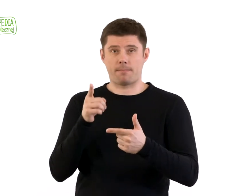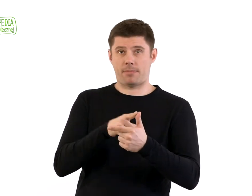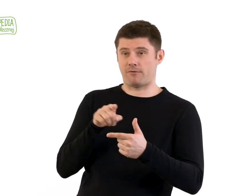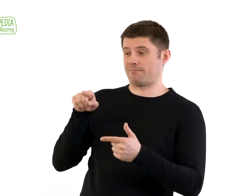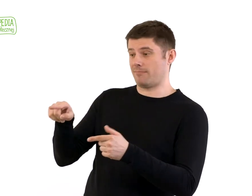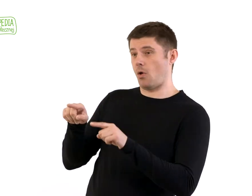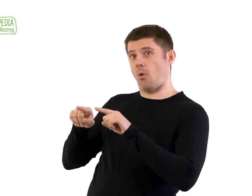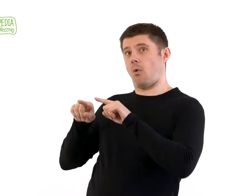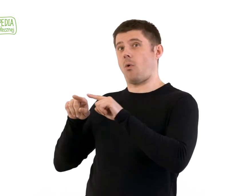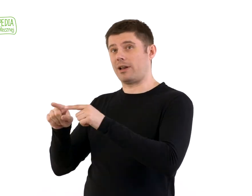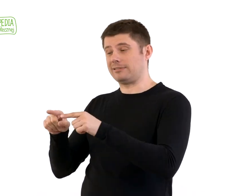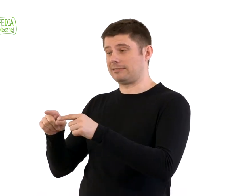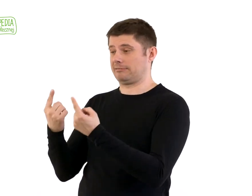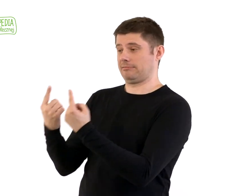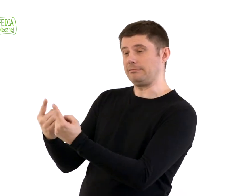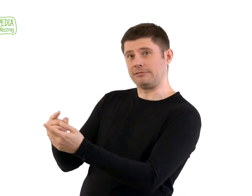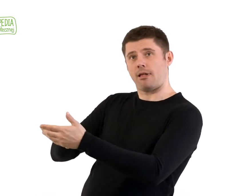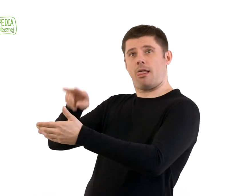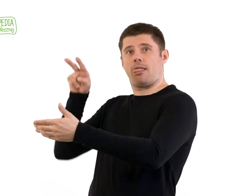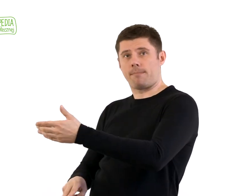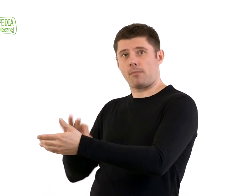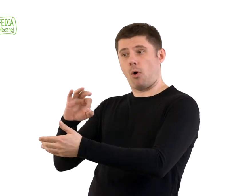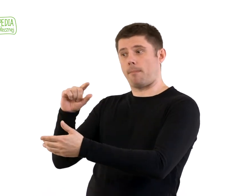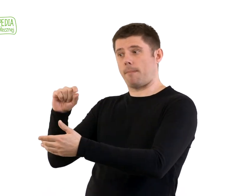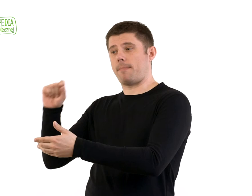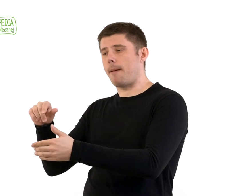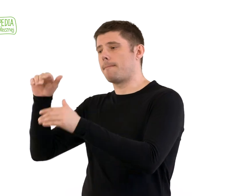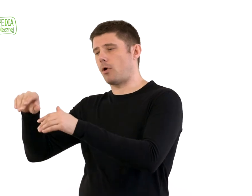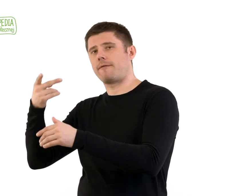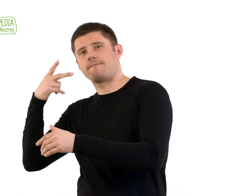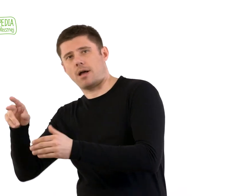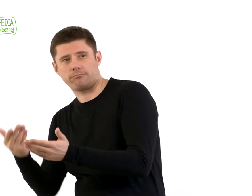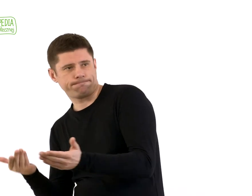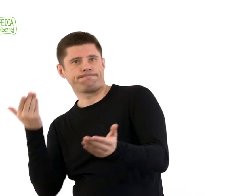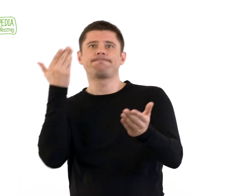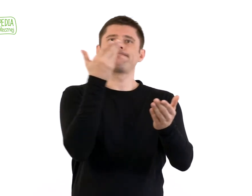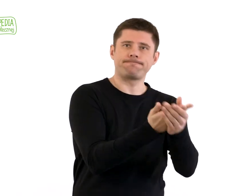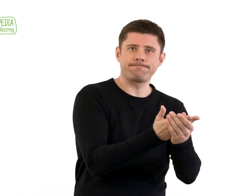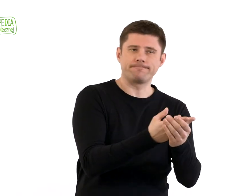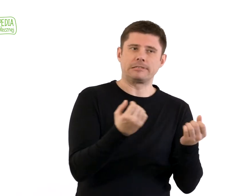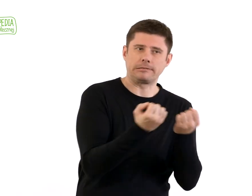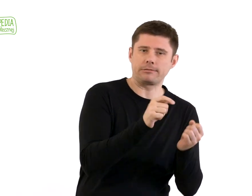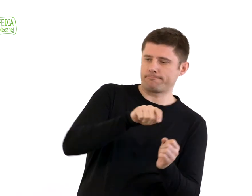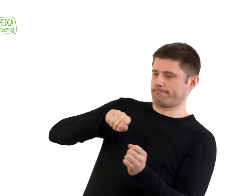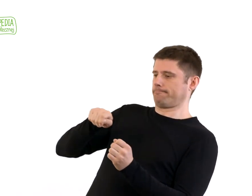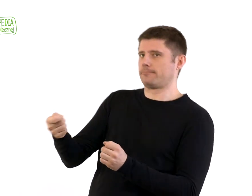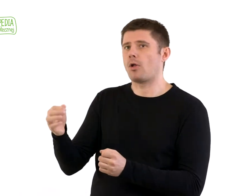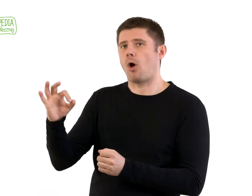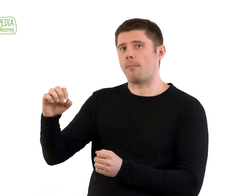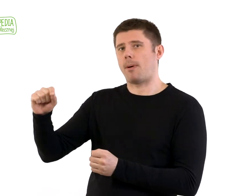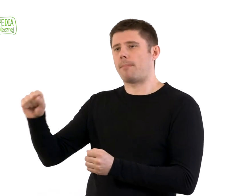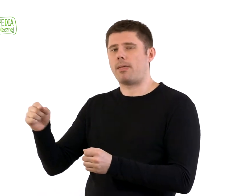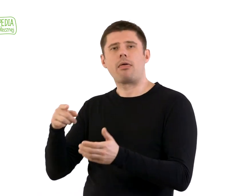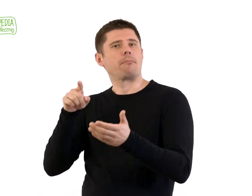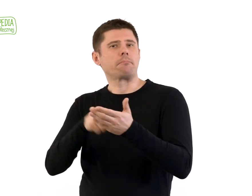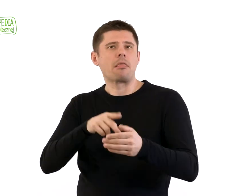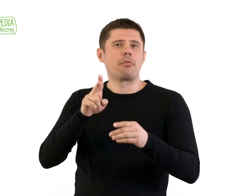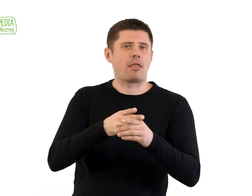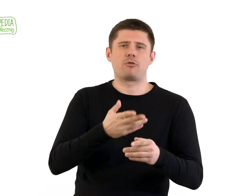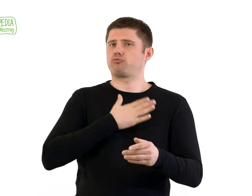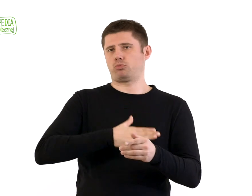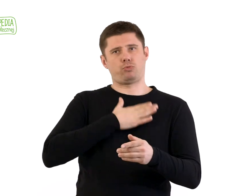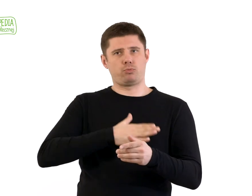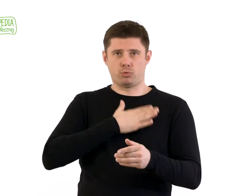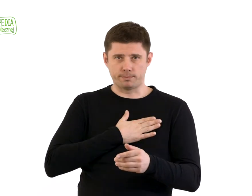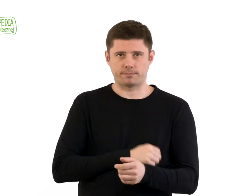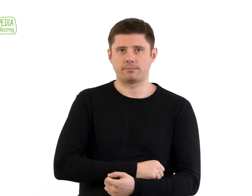jeśli organizacja zrezygnowała z posiadania statusu OPP, może złożyć wniosek o ponowne jego nadanie w dowolnym momencie;